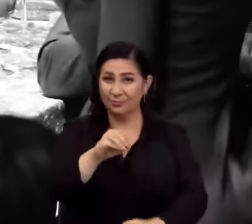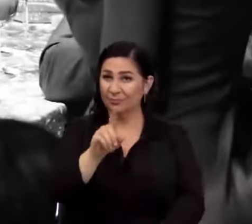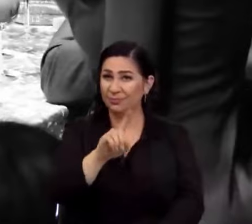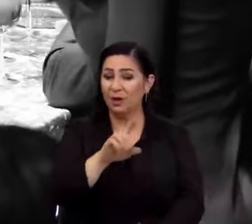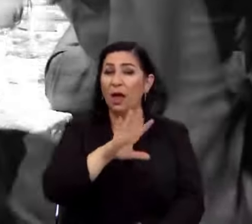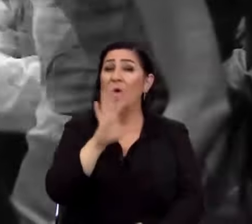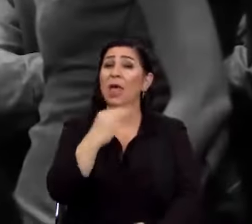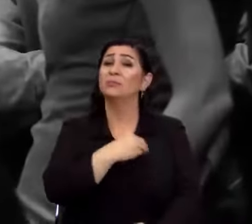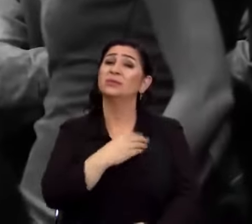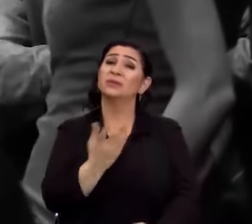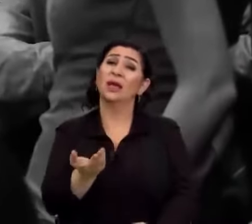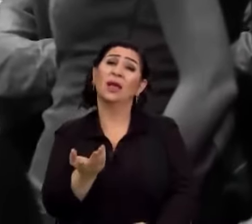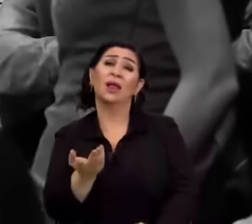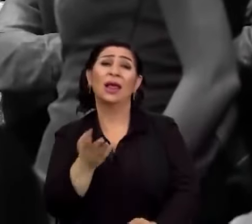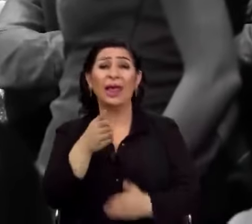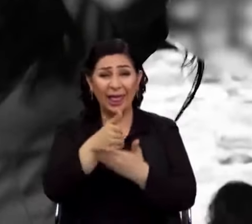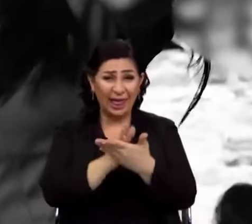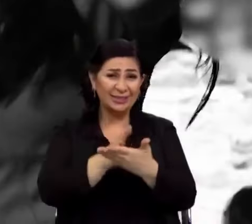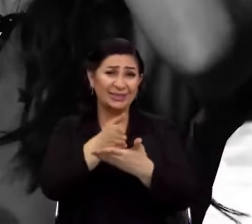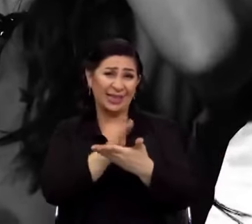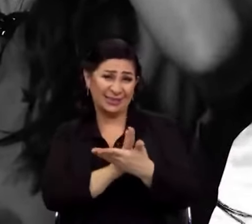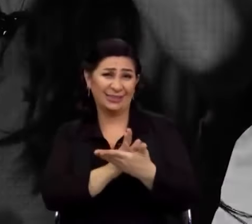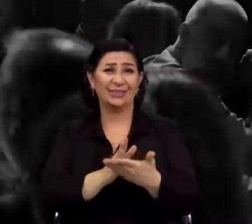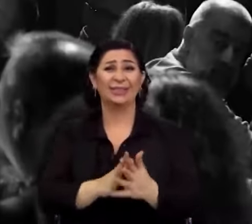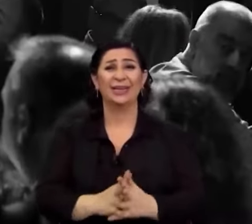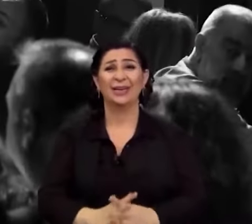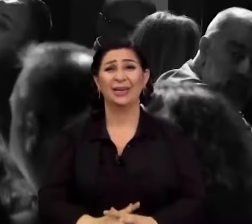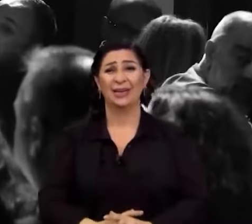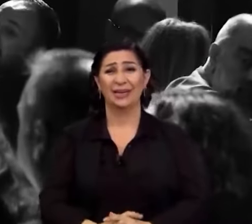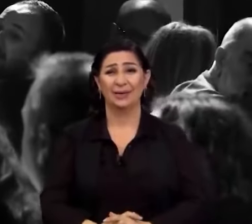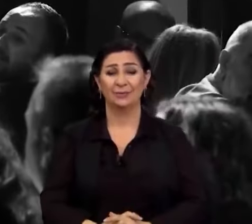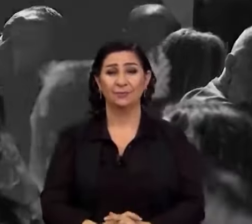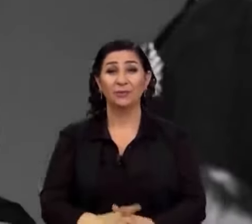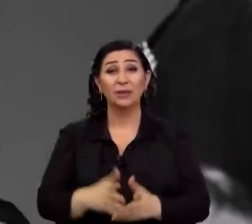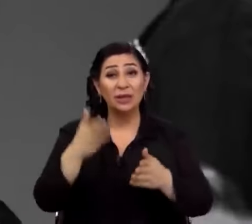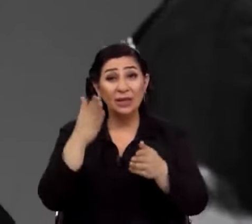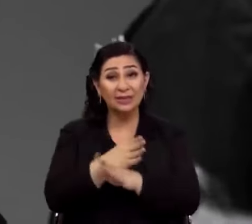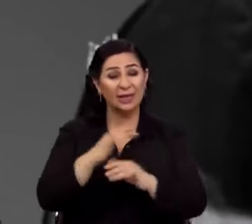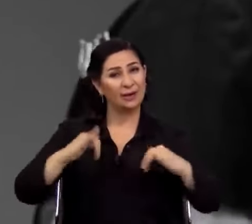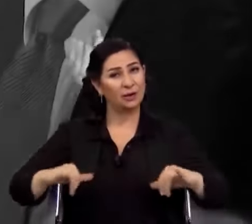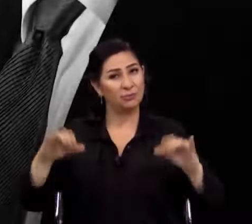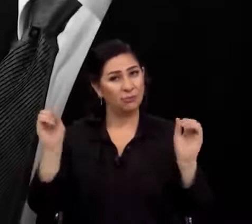değil canım Yarısı Yarısı Gerçekten rahat bırakın Zira